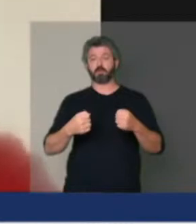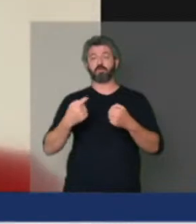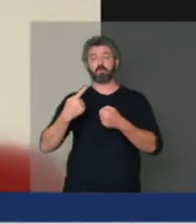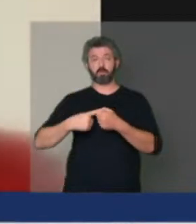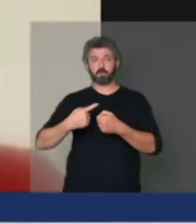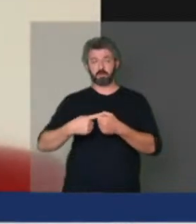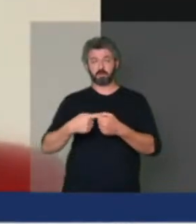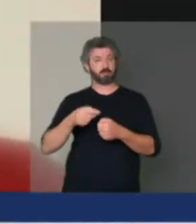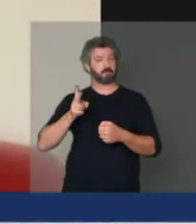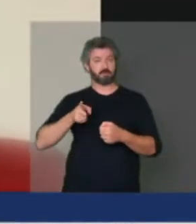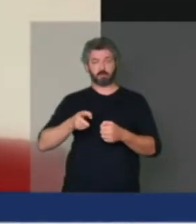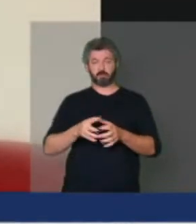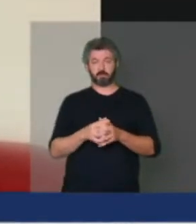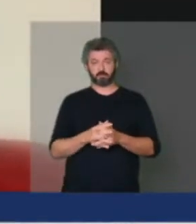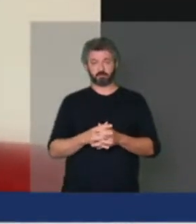DEFENSORES DOS MUNICÍPIOS NÓS QUEREMOS E NÓS VEMOS E